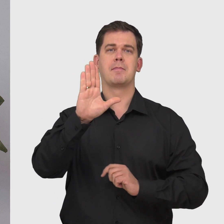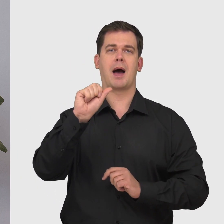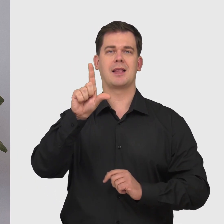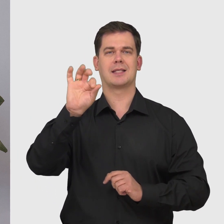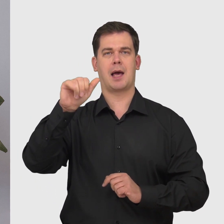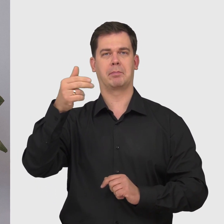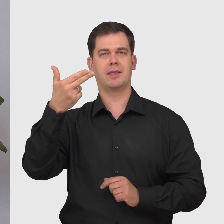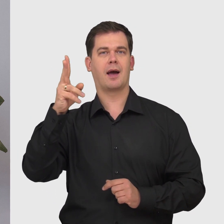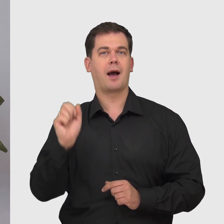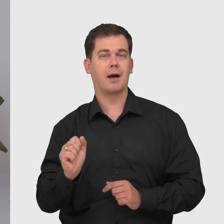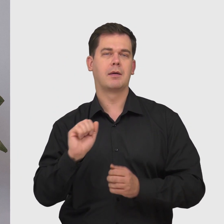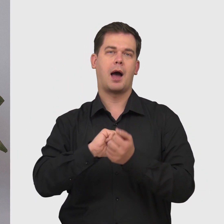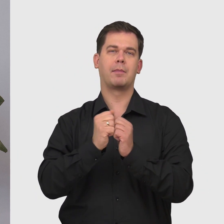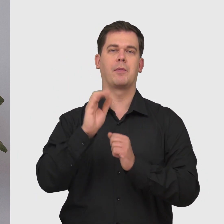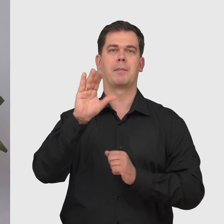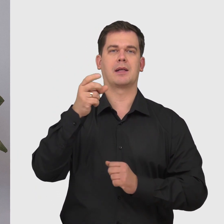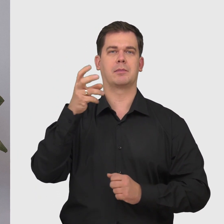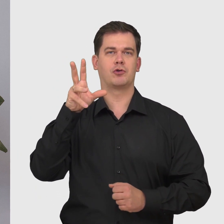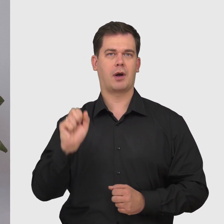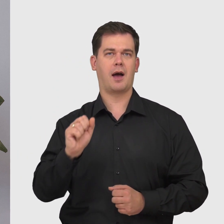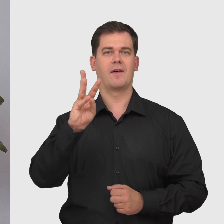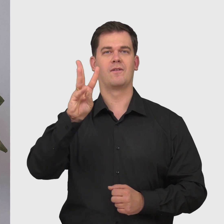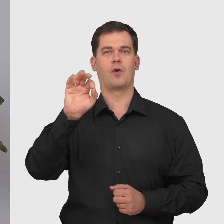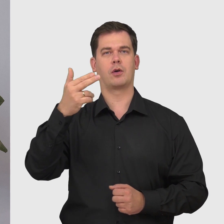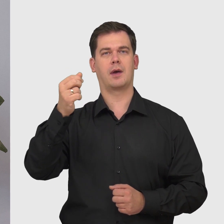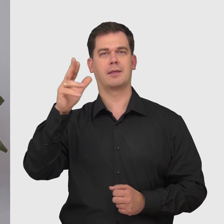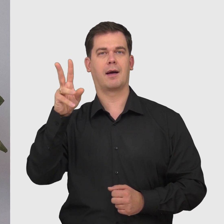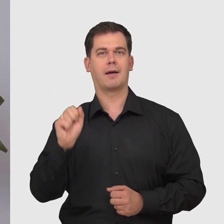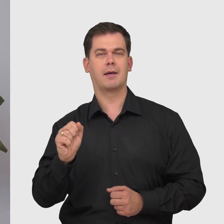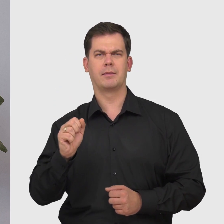po polsku nazywano najczęściej balsaminki, balsamiczki i wonianki.